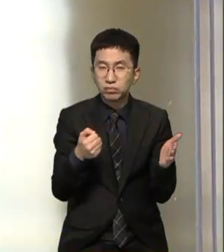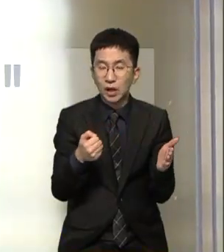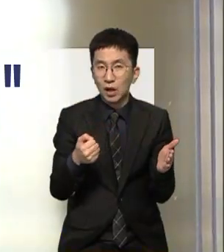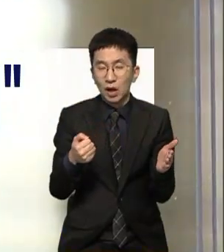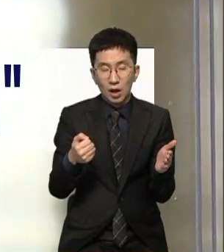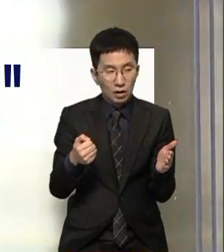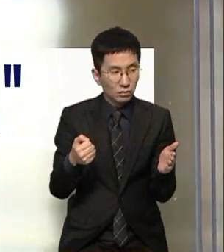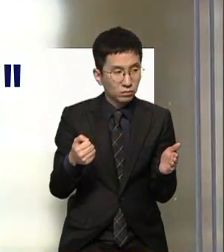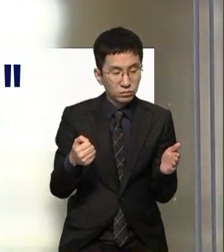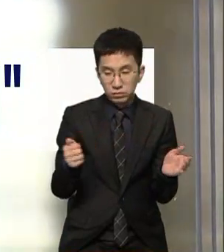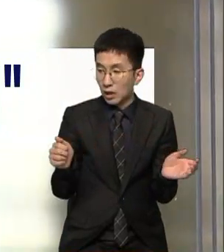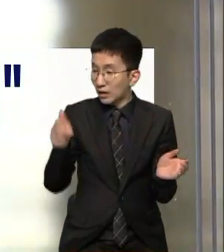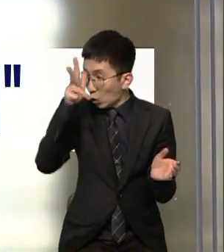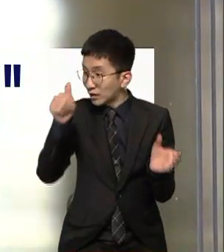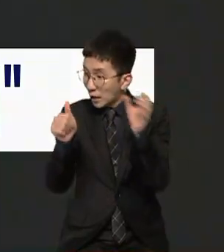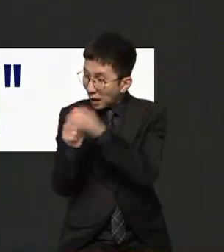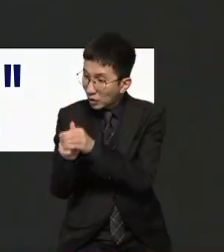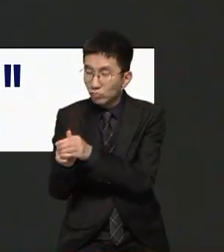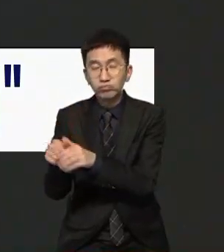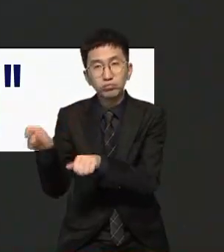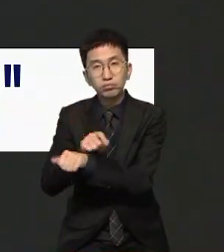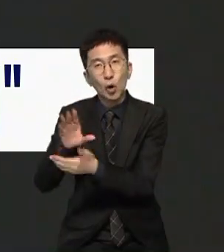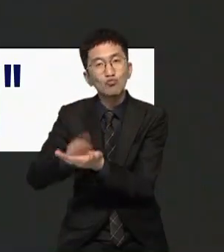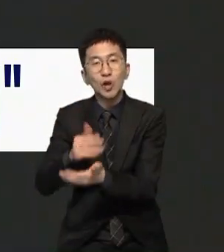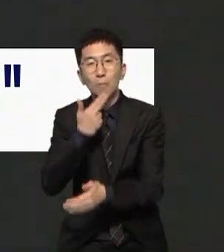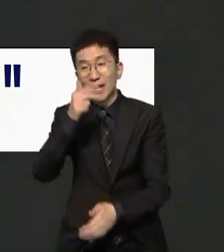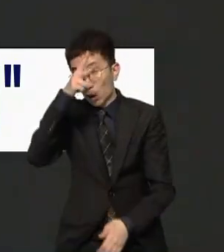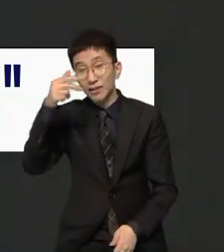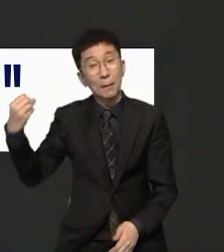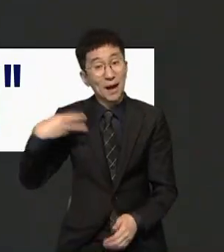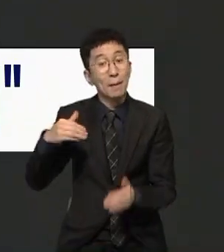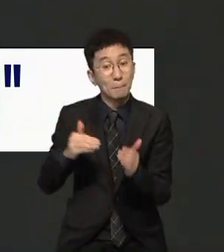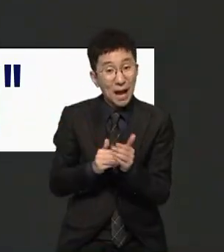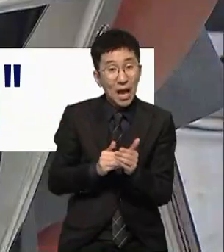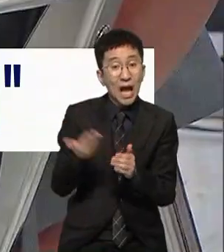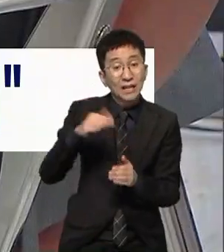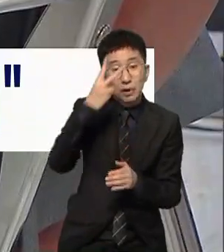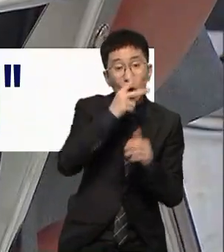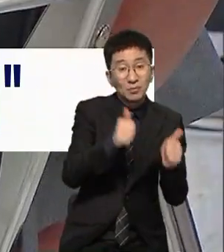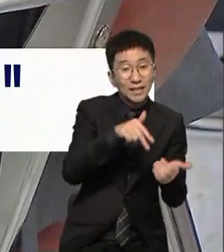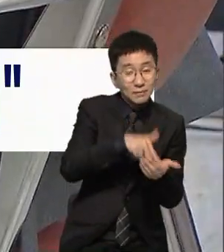선거범죄의 경우 검찰이 전문성을 갖고 수사해 왔다면서 검찰의 직접 수사권